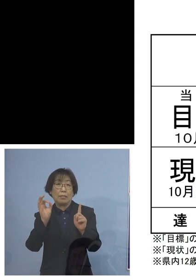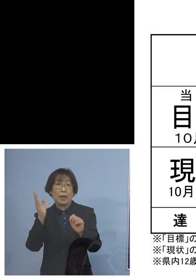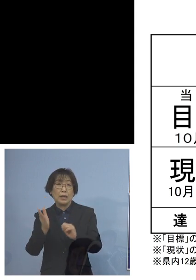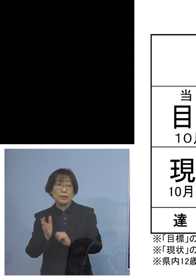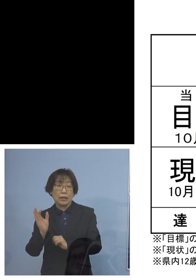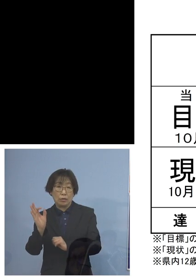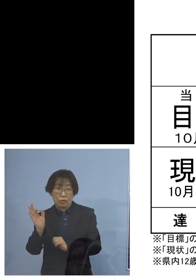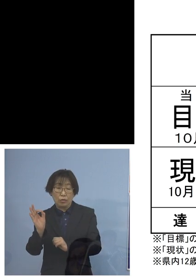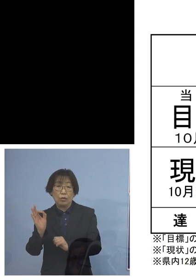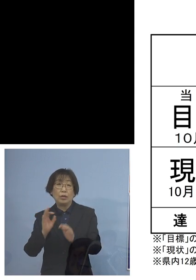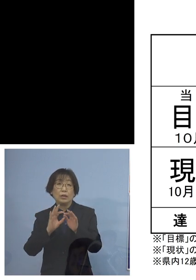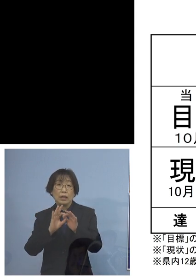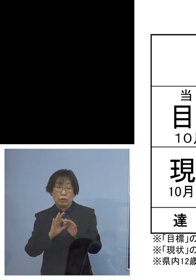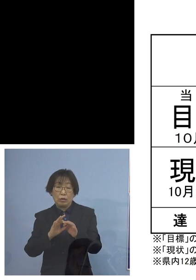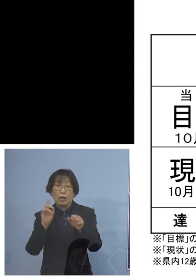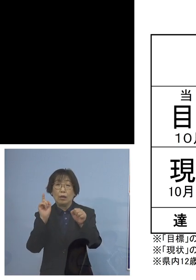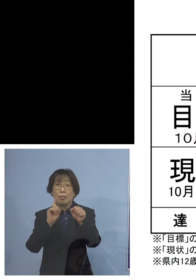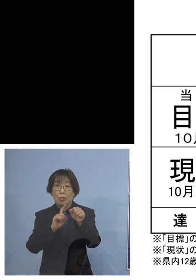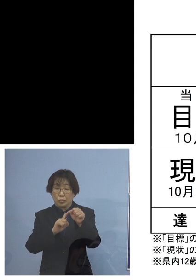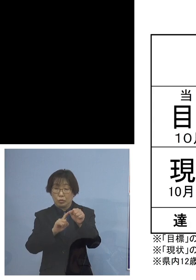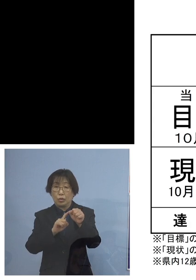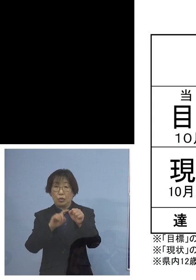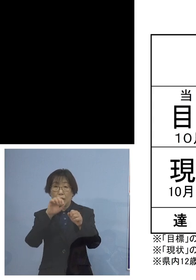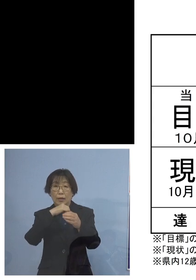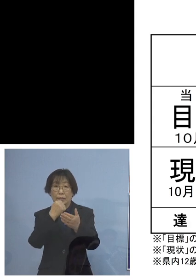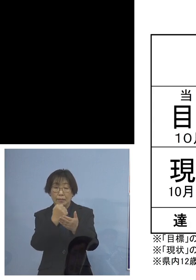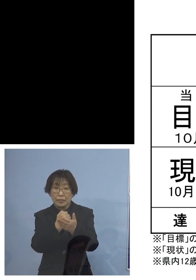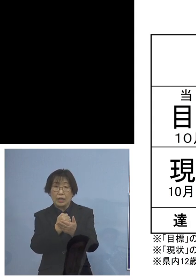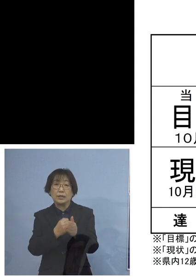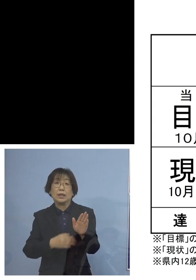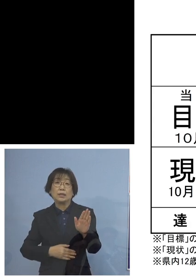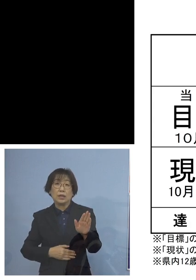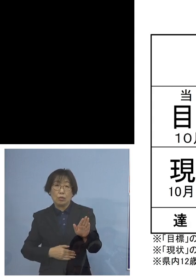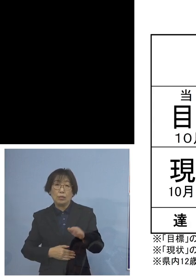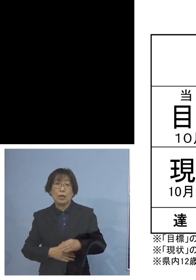既にこの目標を達成いたしております